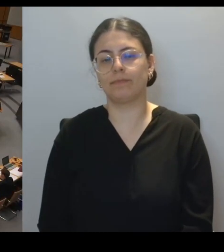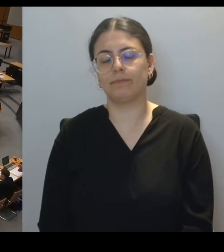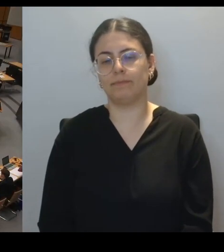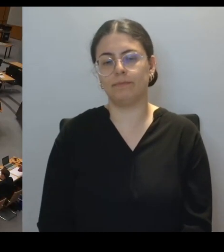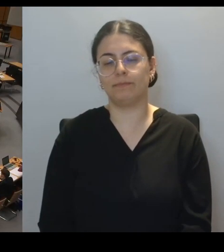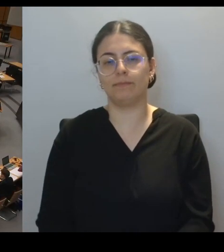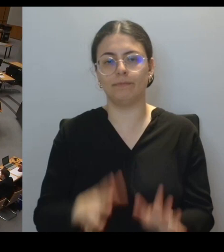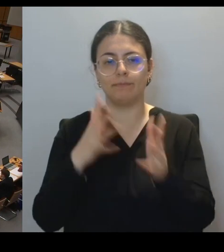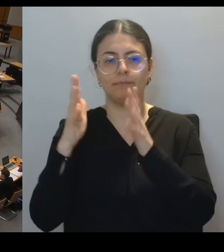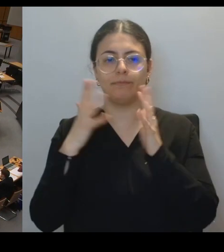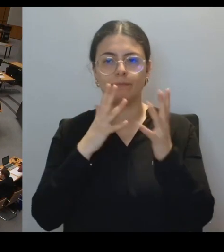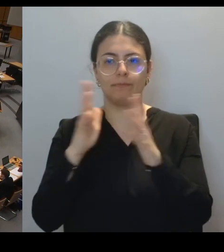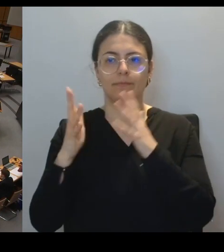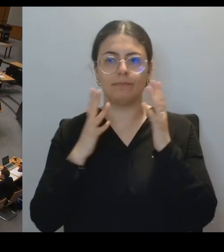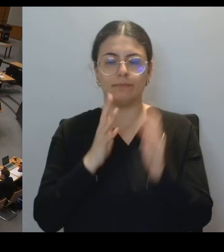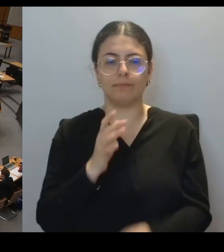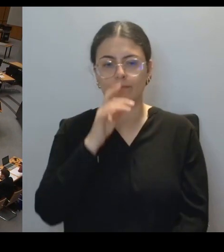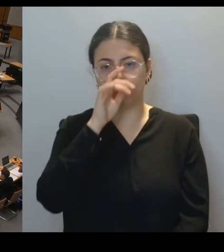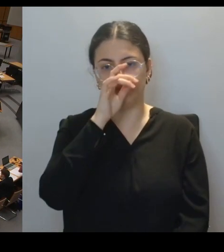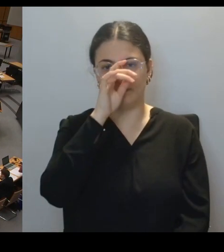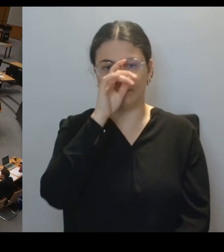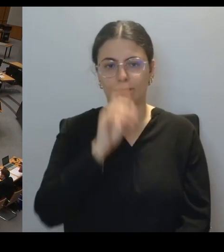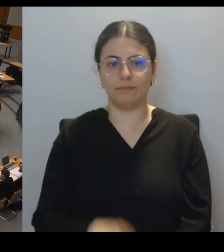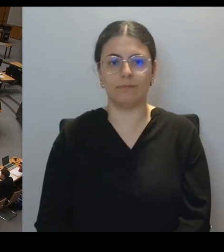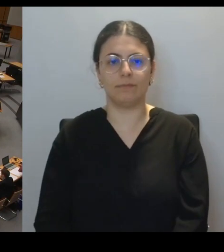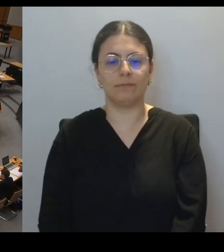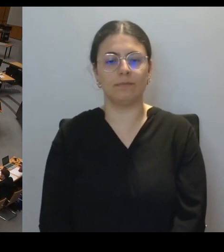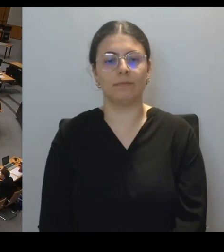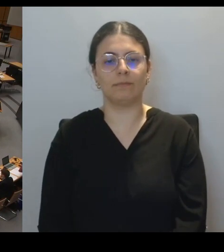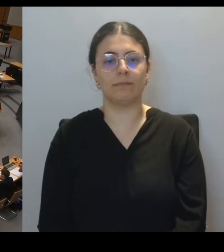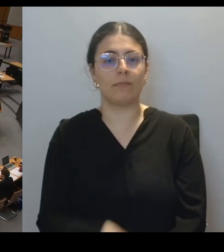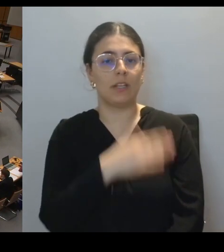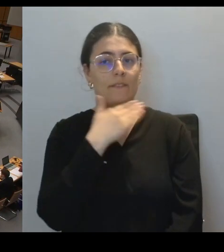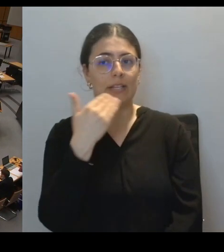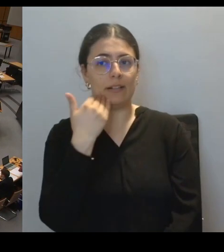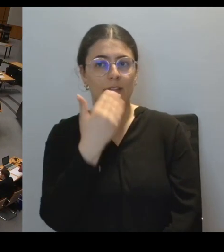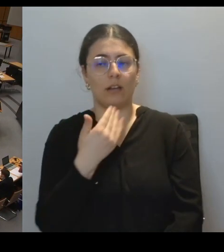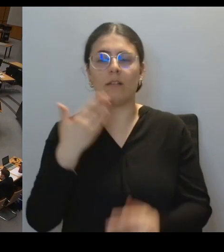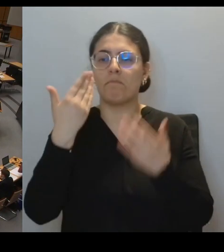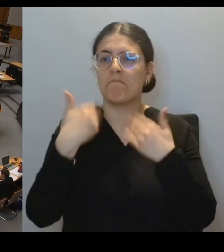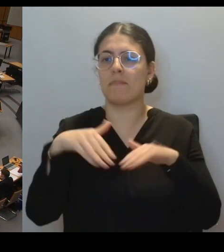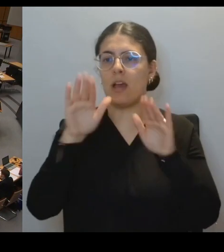Vielen Dank und weitere Wortmeldungen liegen nicht vor. Vorgeschlagen wird die Überweisung des Antrags federführend